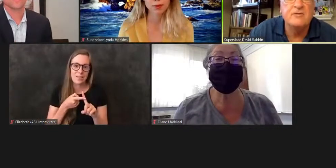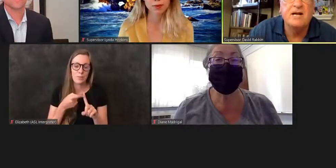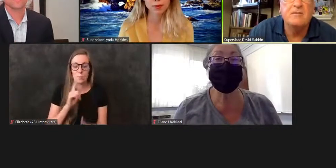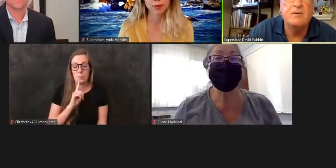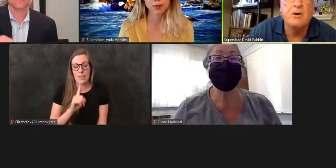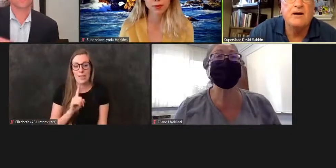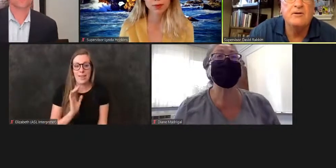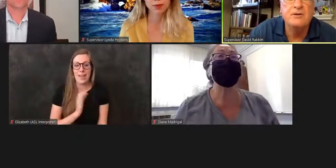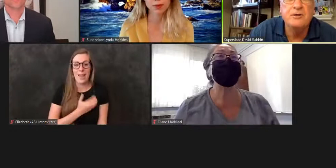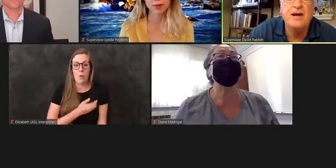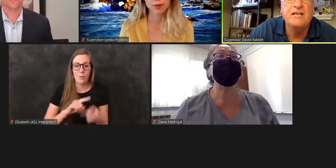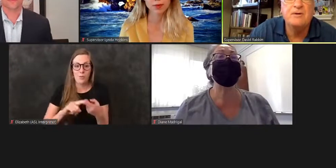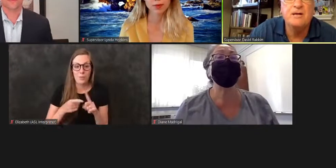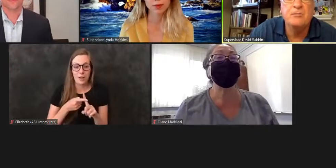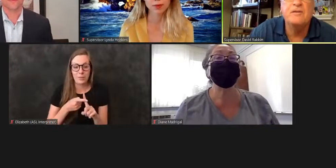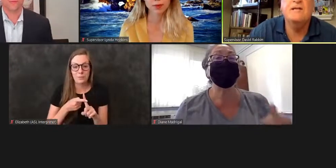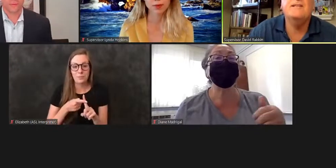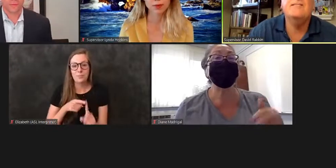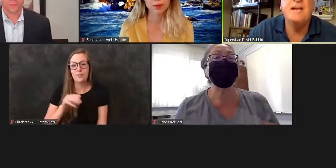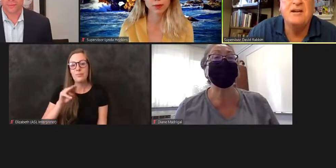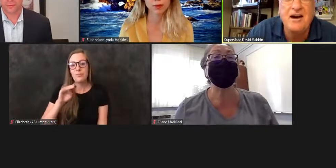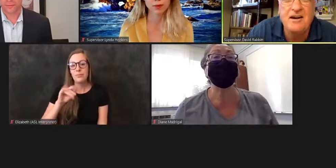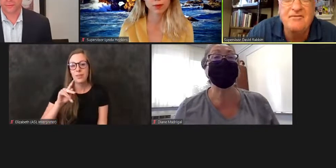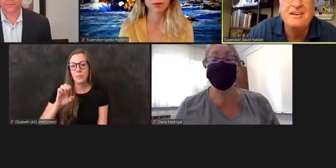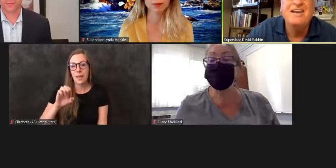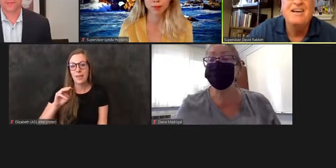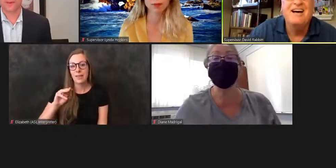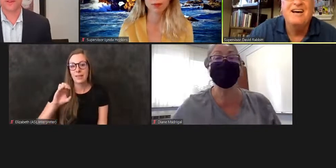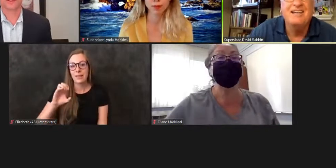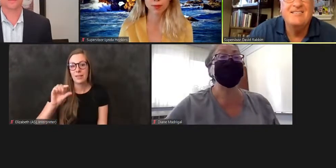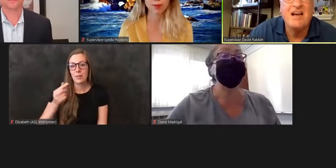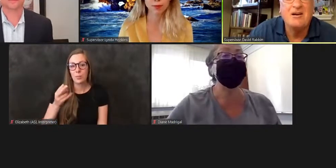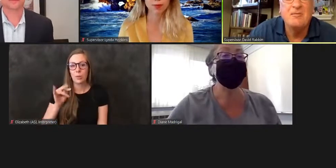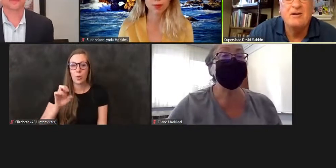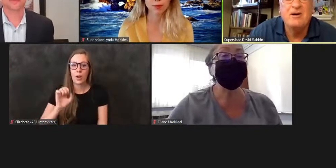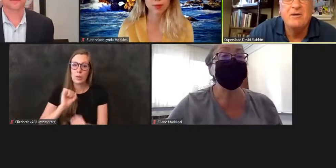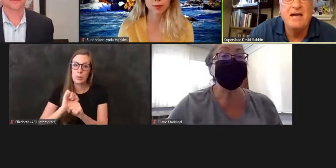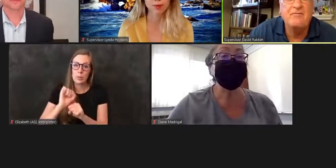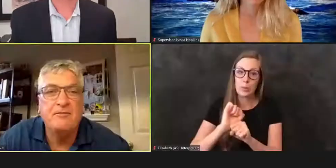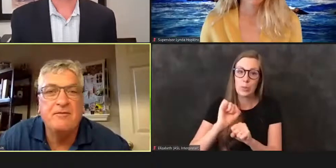colega el senador estatal Michael Ward, que ha trabajado muy fuertemente en